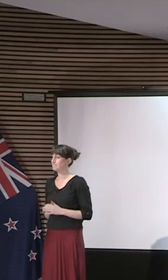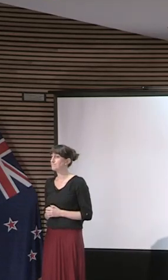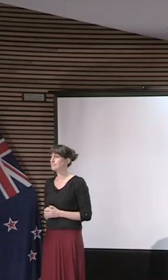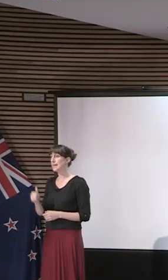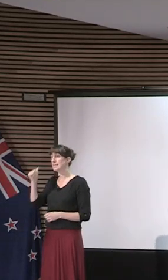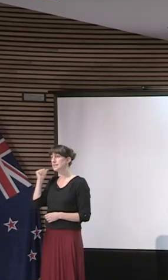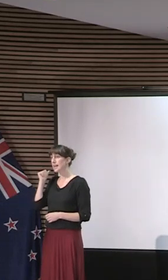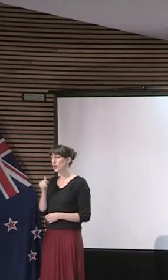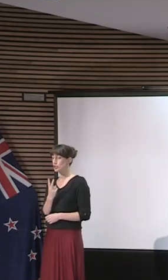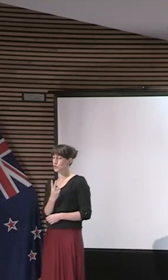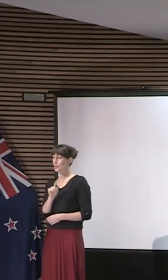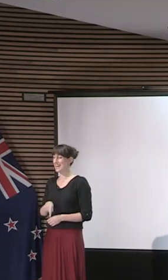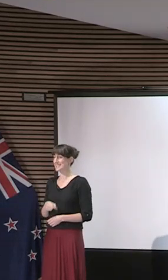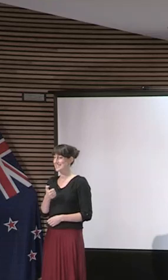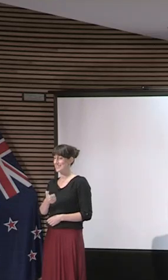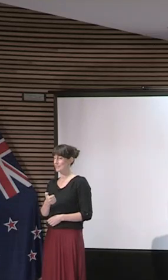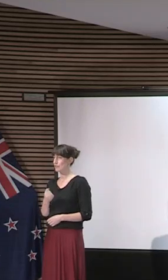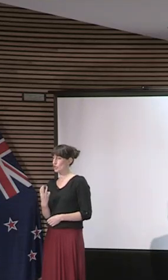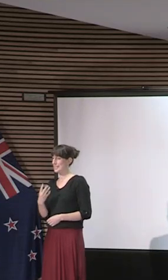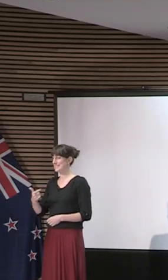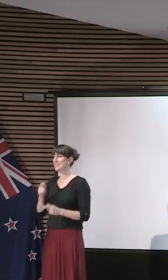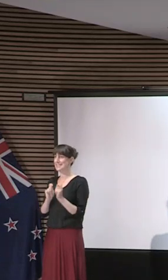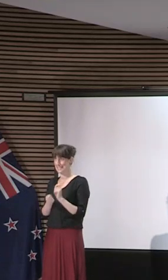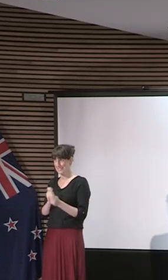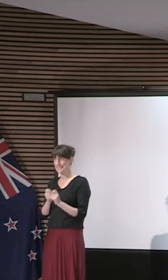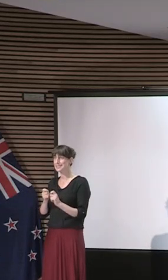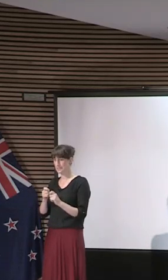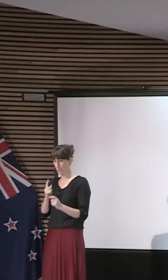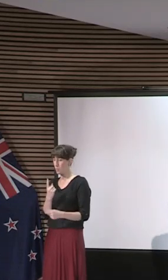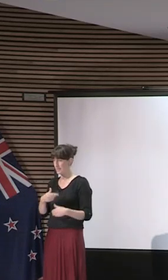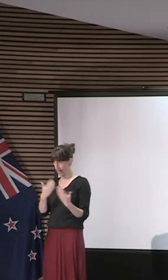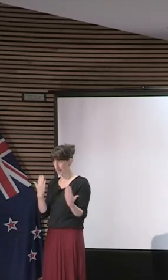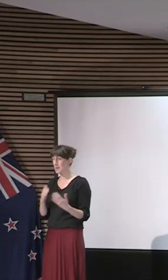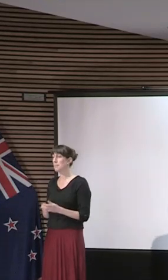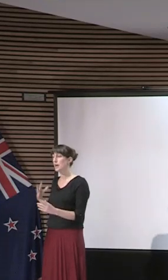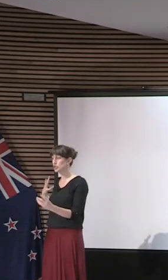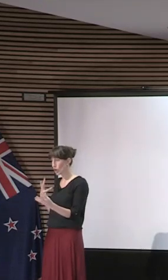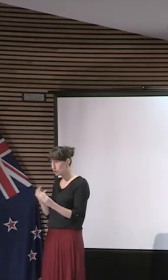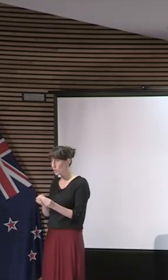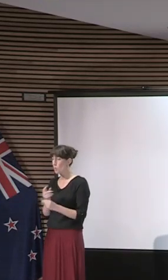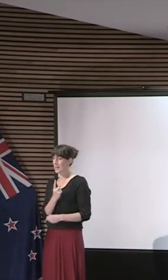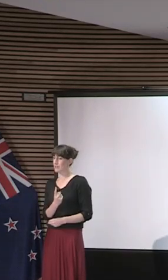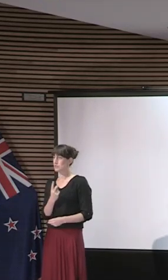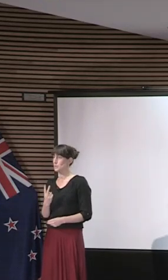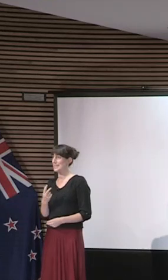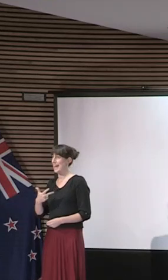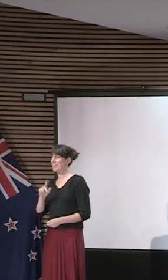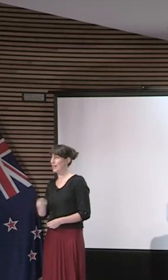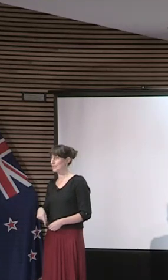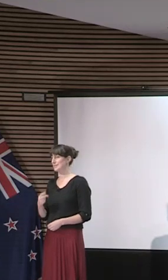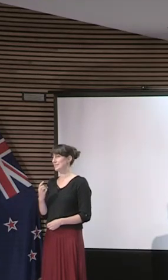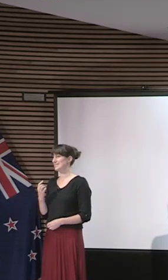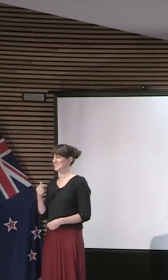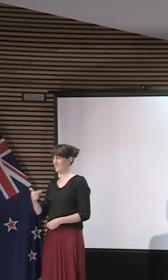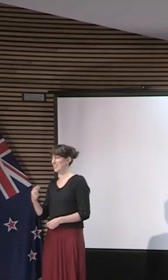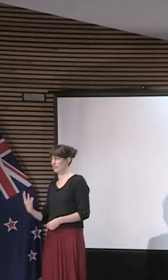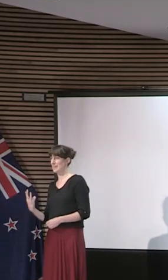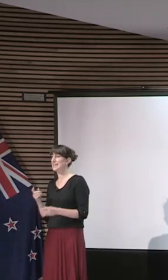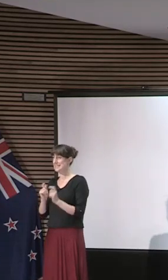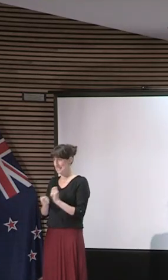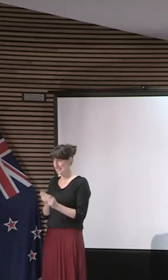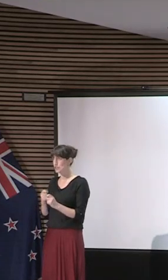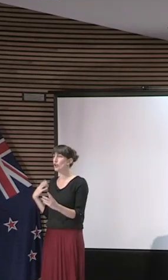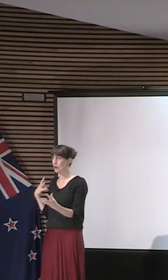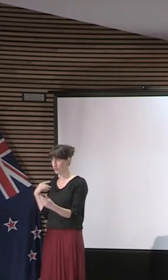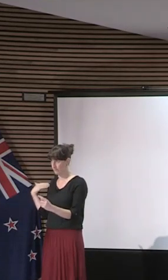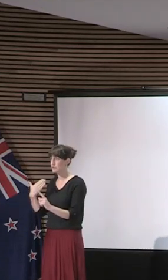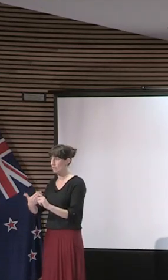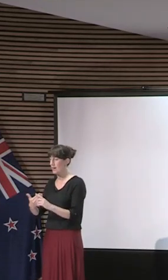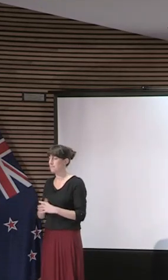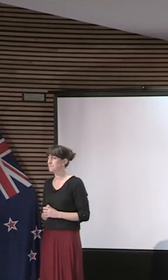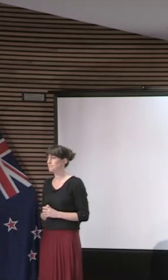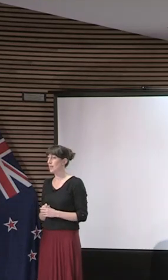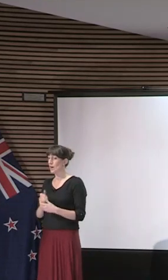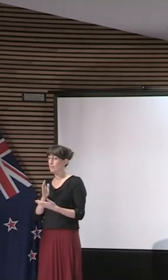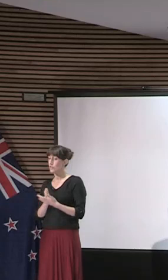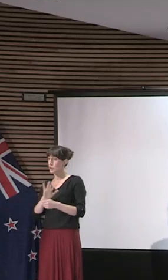Na e ono nga taatau i te